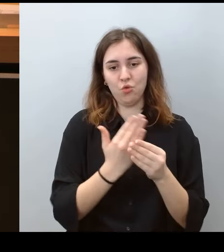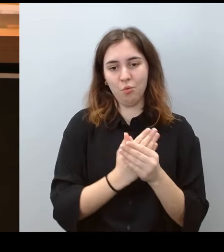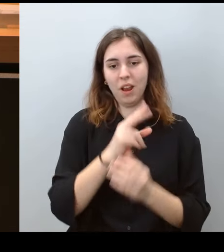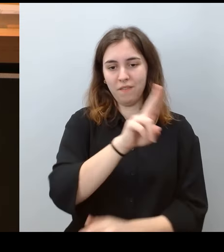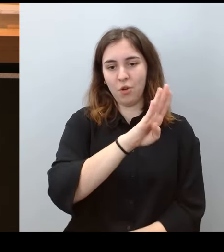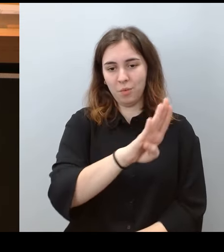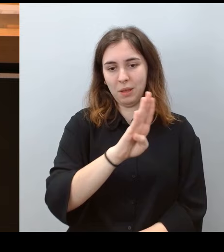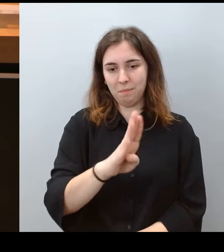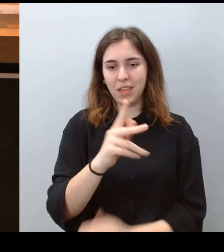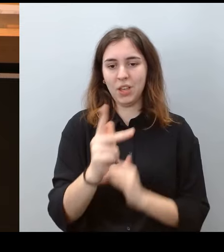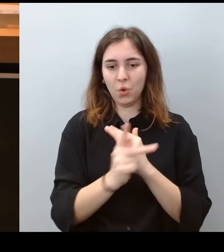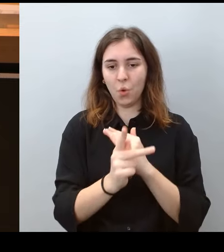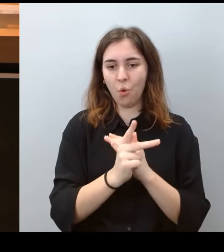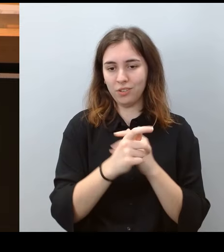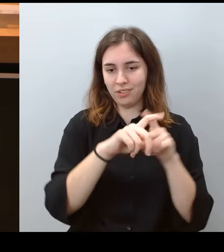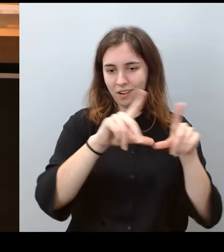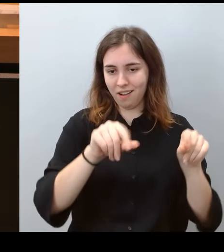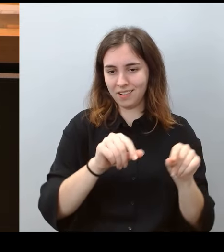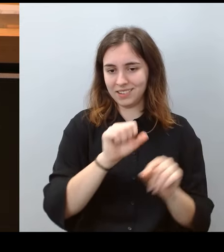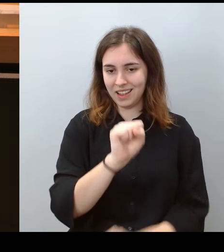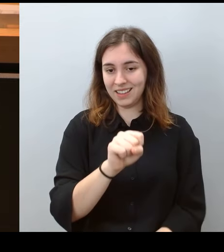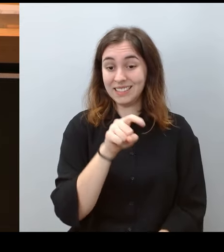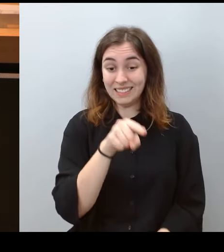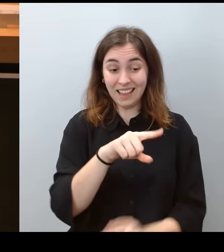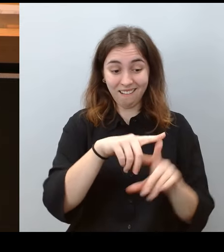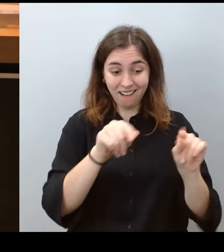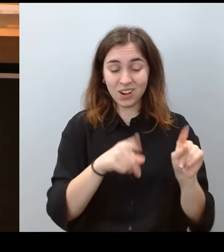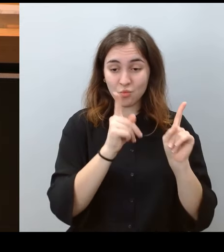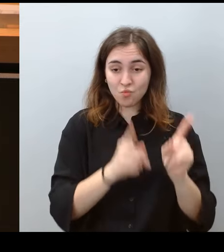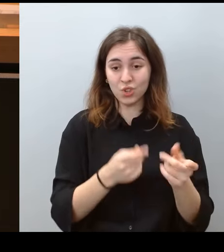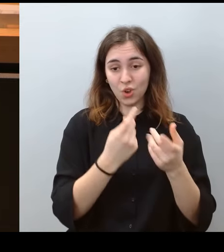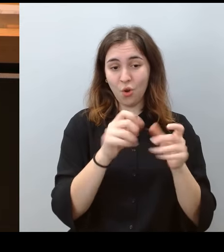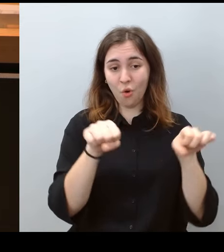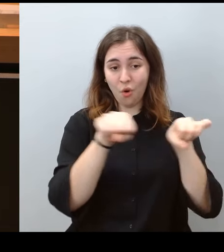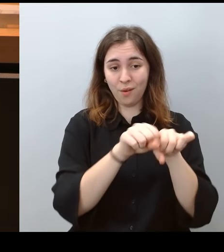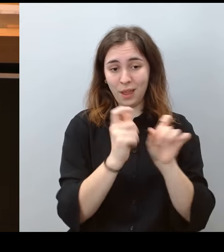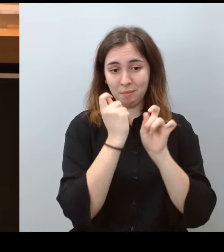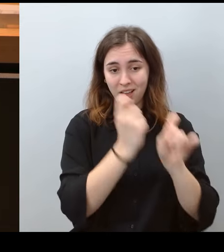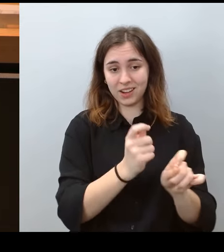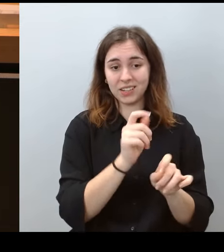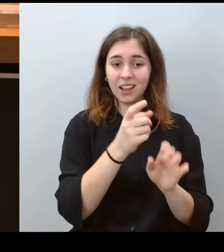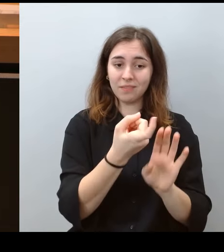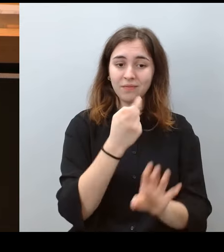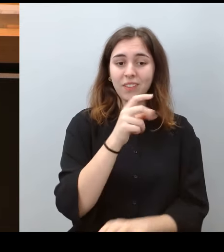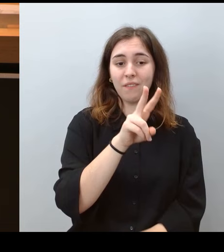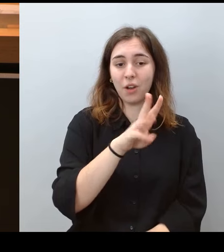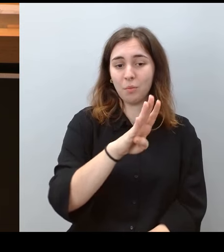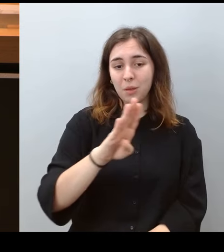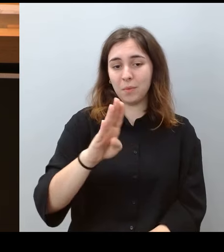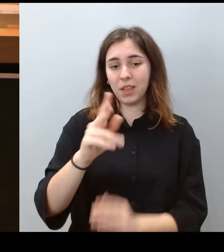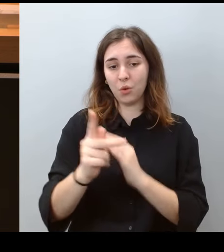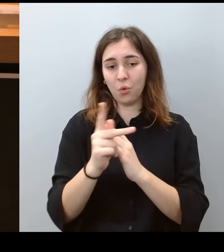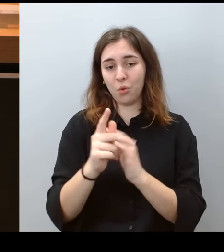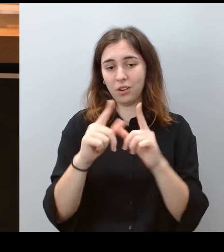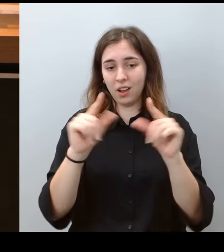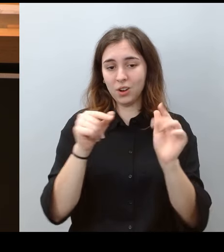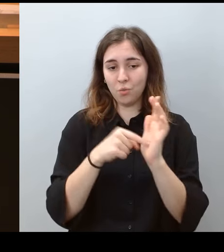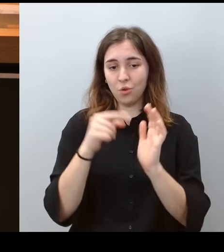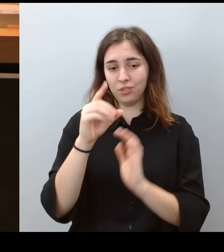beantragen auf vbb Kundenkarte DE. Dann zum Kauf vorlegen und dann auch bei der Kontrolle vorlegen. Das ist doch ganz einfach. Haben Sie doch